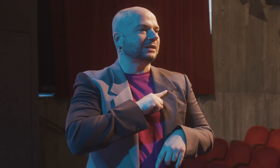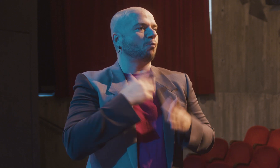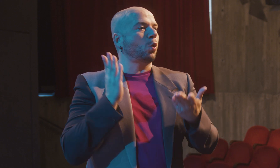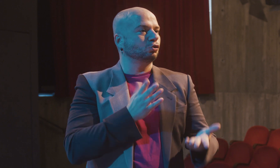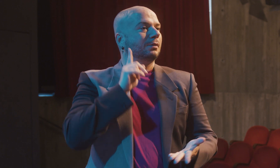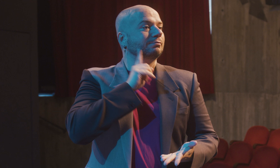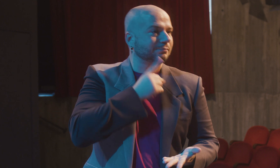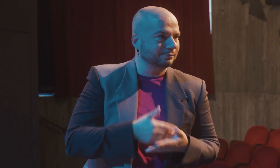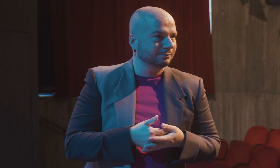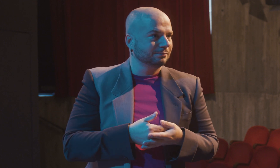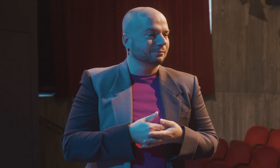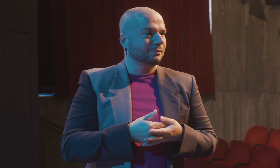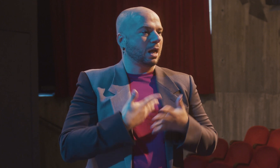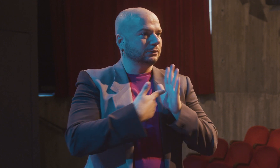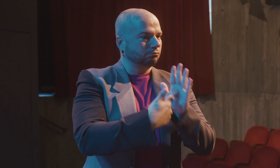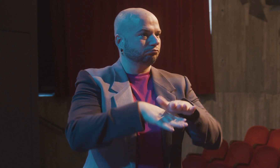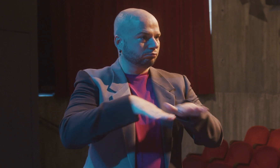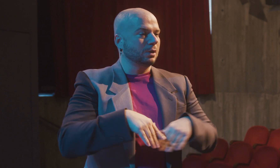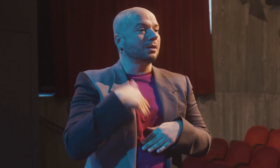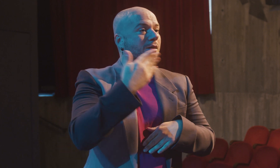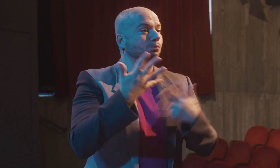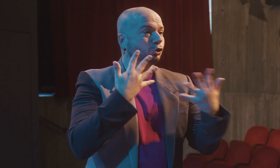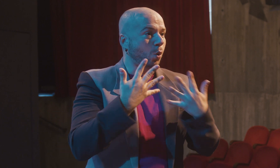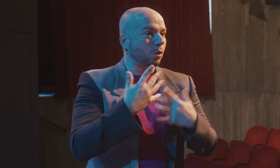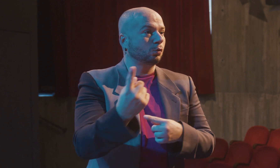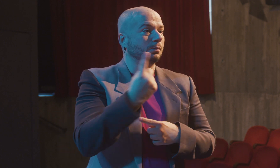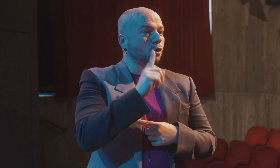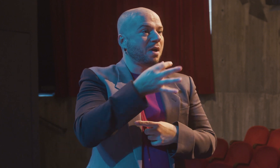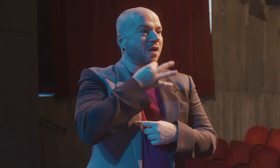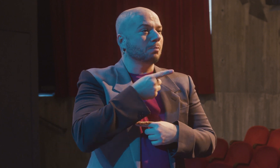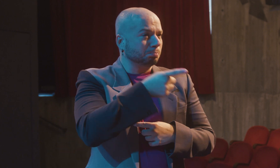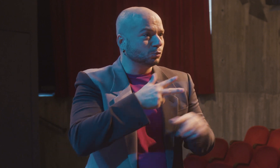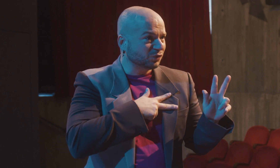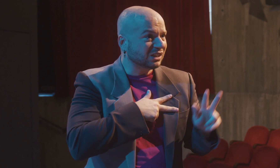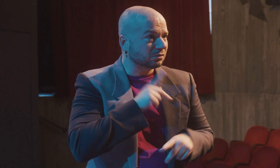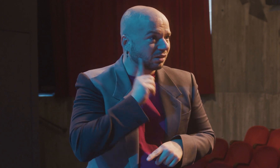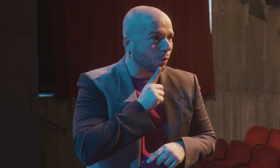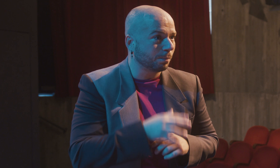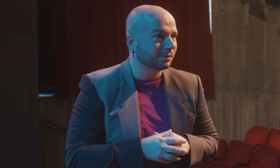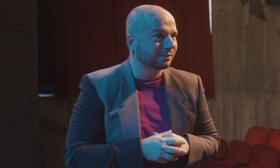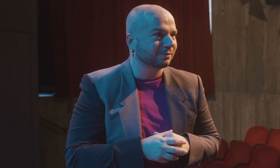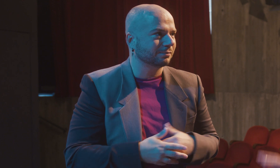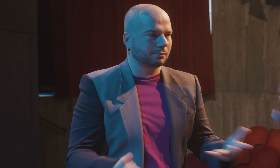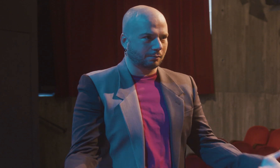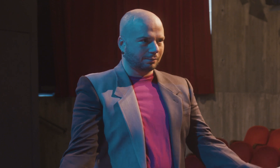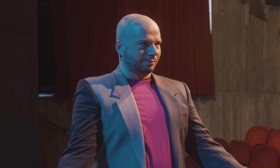Zu Beginn stelle ich mich auf der Bühne immer als taube Person vor. Trotzdem kommen nach der Show Leute auf mich zu und fragen, ob ich denn wirklich taub sei.